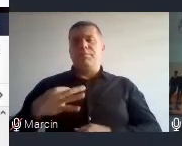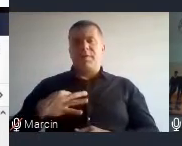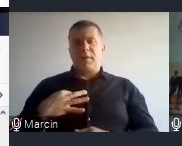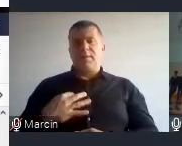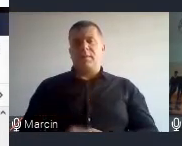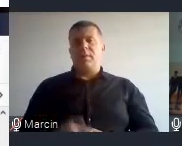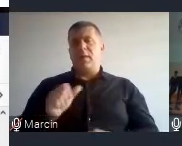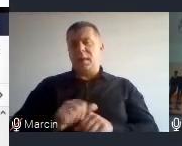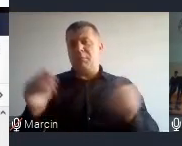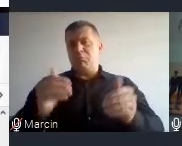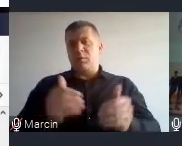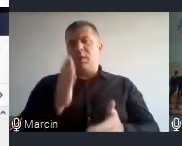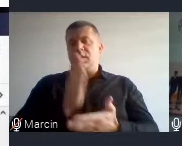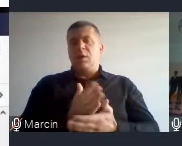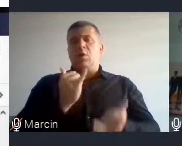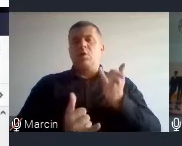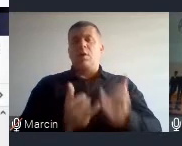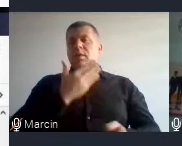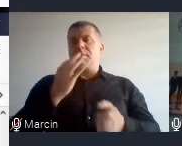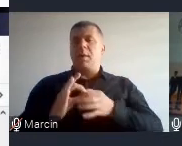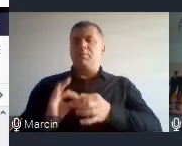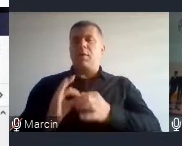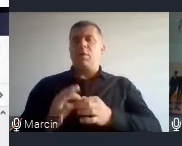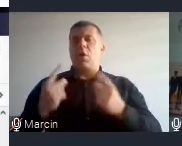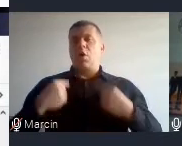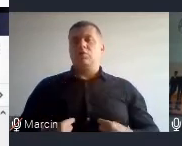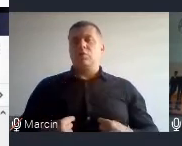jest możliwe tylko, jeżeli nie ma powiązań osobowych. Tego się raczej ni stosuje.